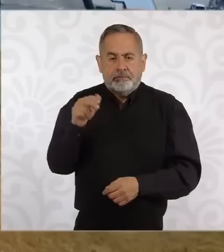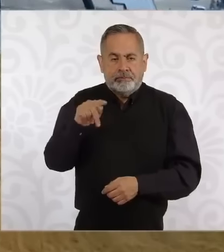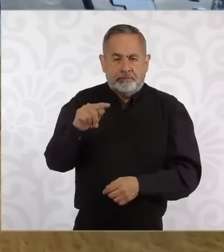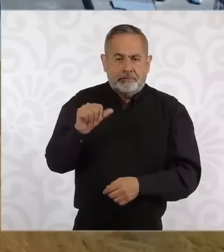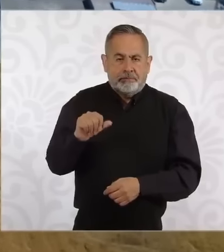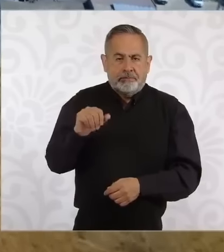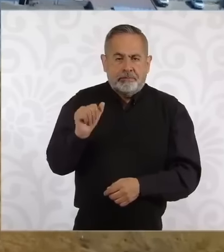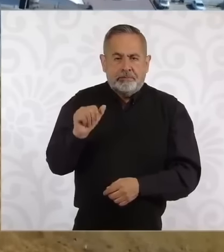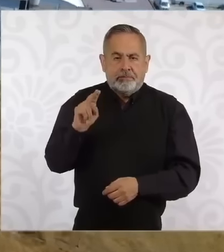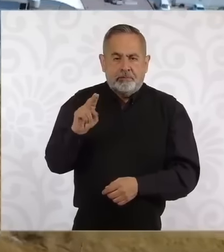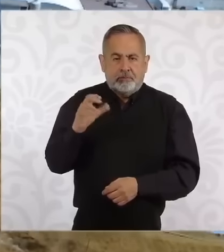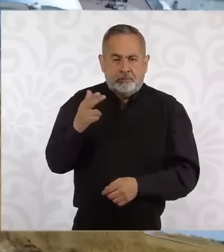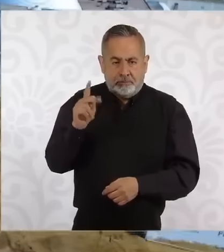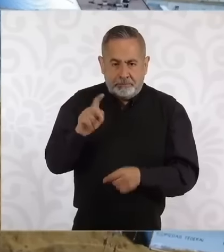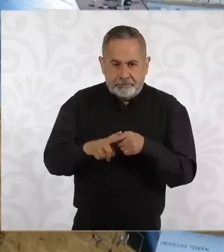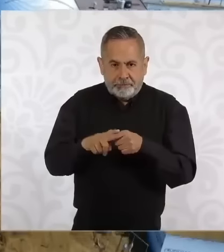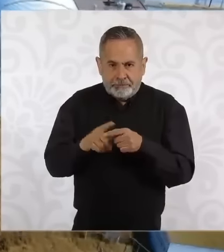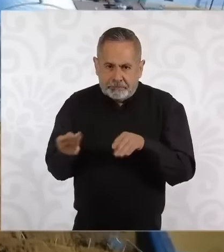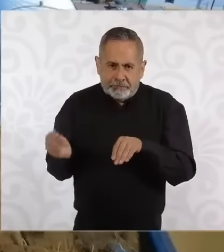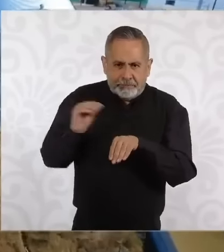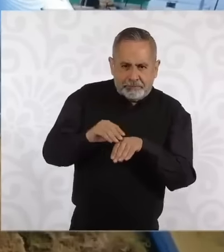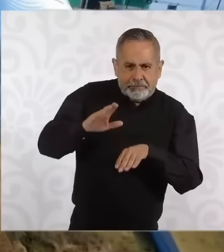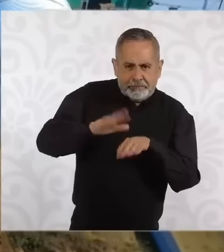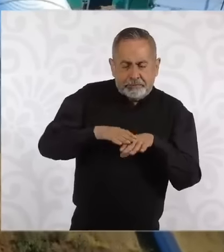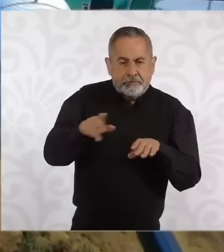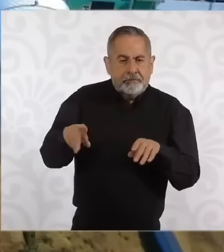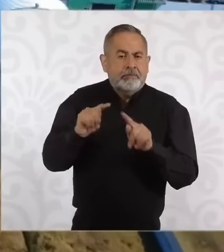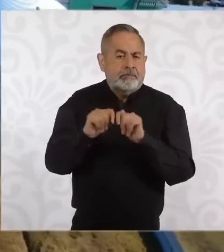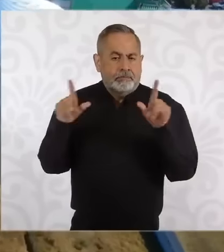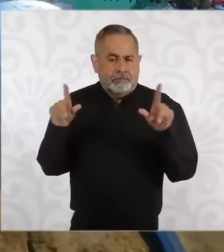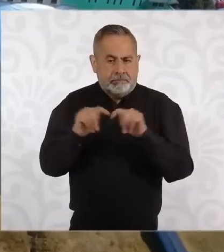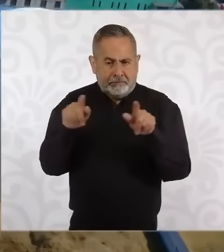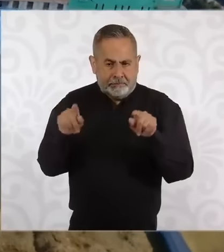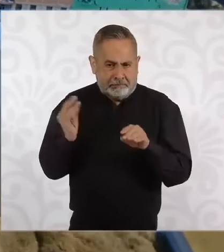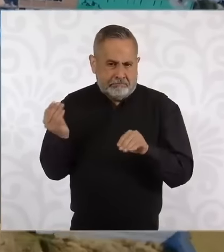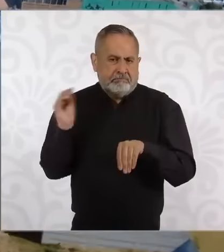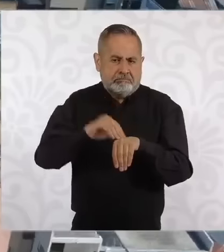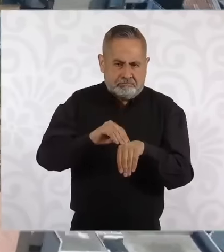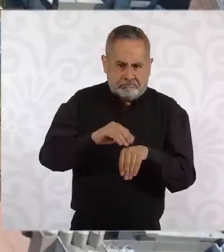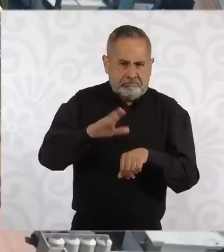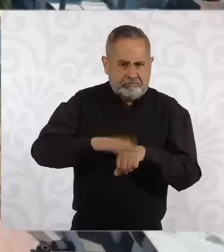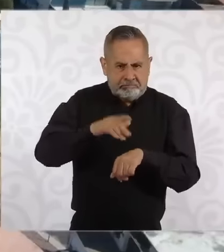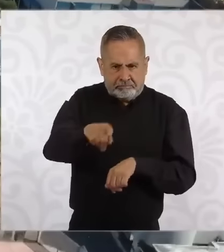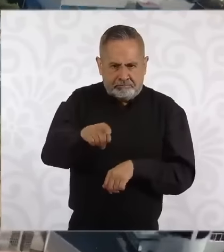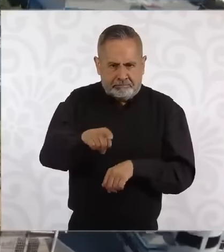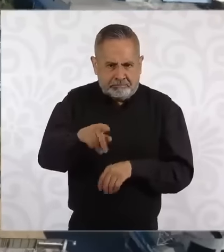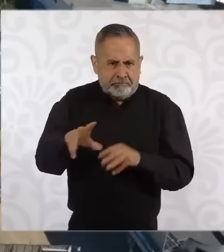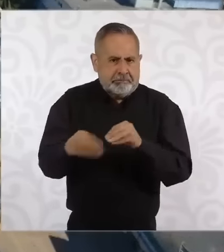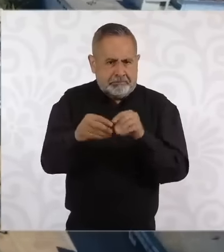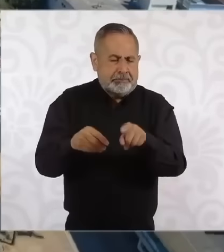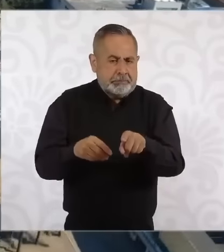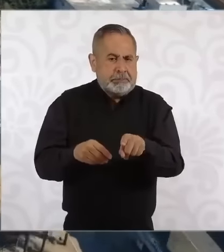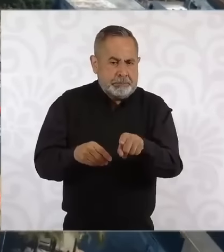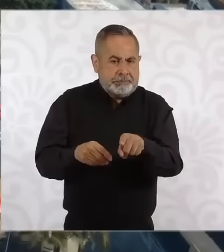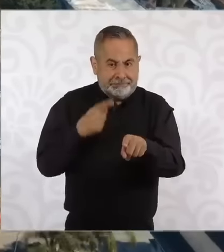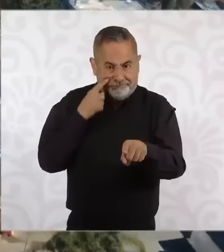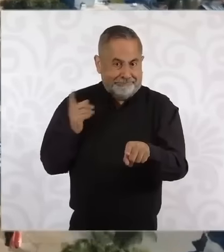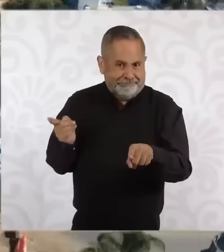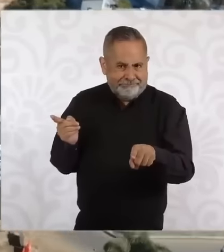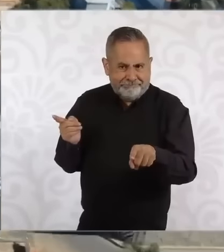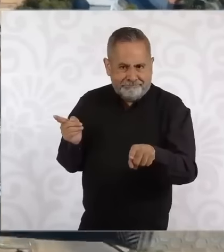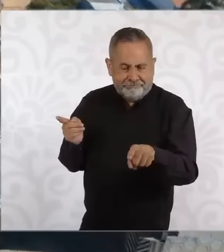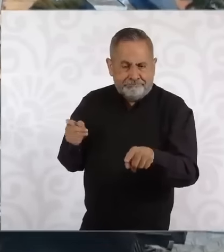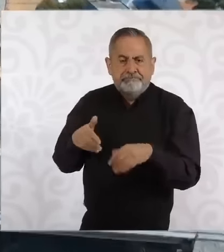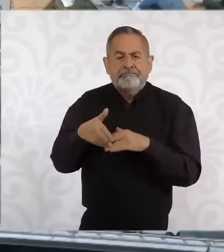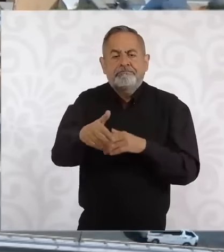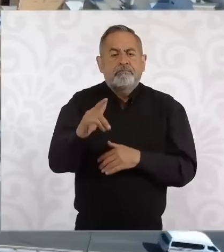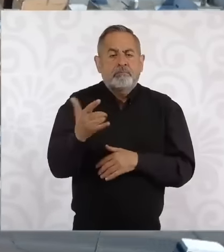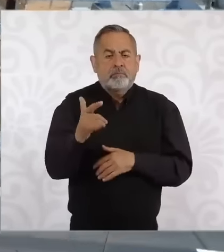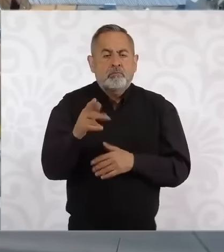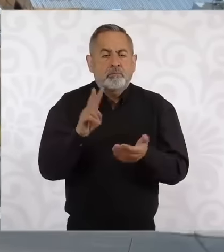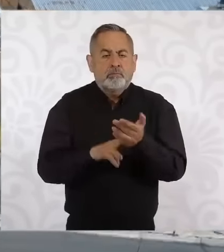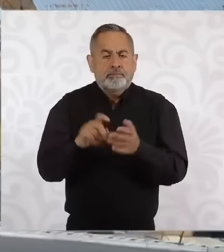aquí se agregó un entreje más en Tazcala y eh eh tenemos como fecha de conclusión julio de 2026,